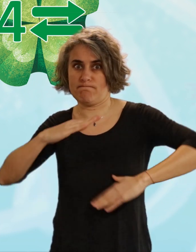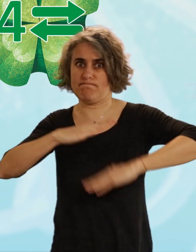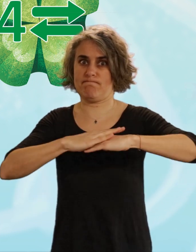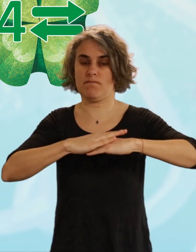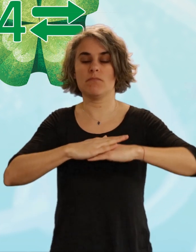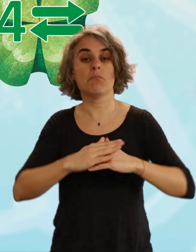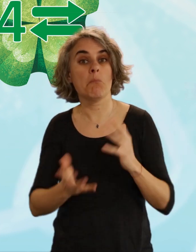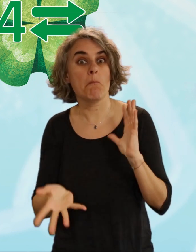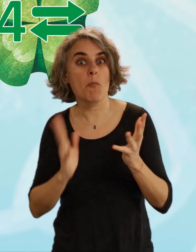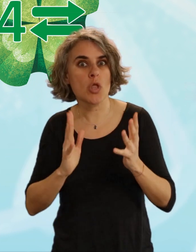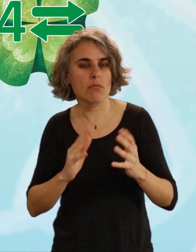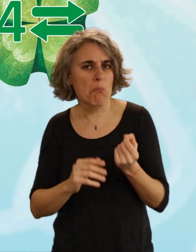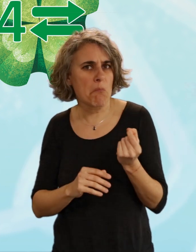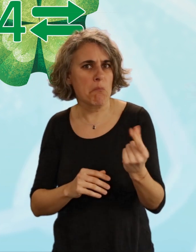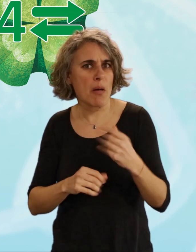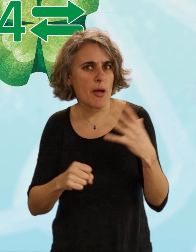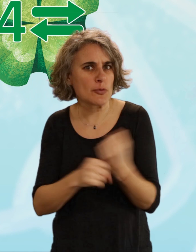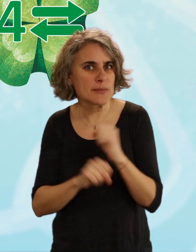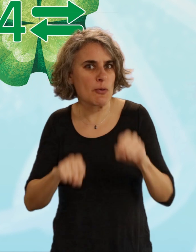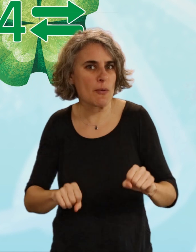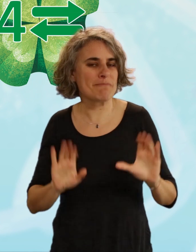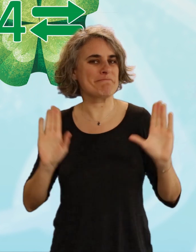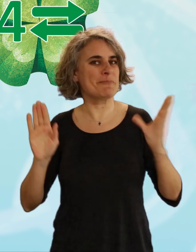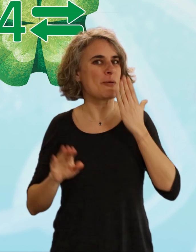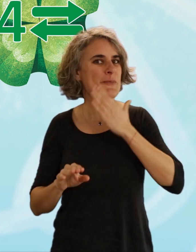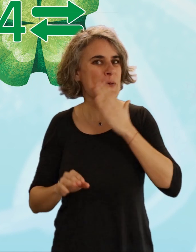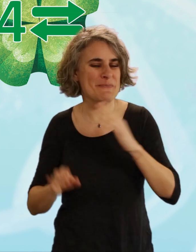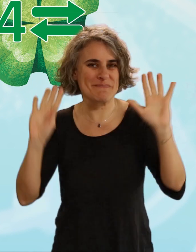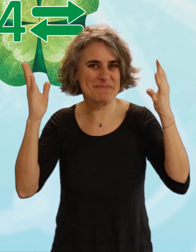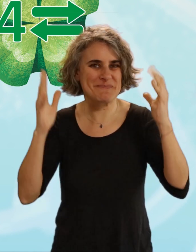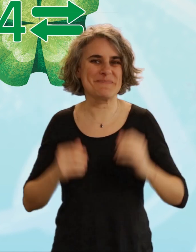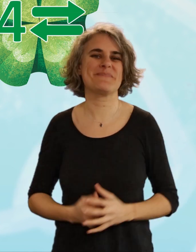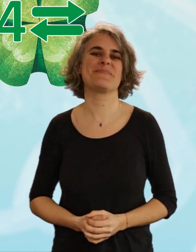puzzle en moins de coups que le maximum autorisé. Si vous réussissez, Bravo !